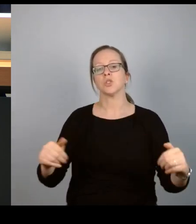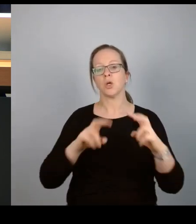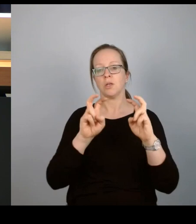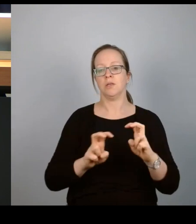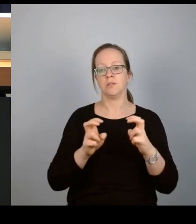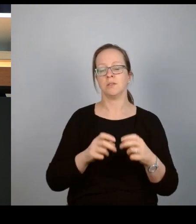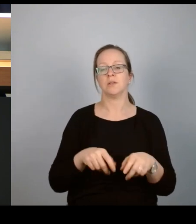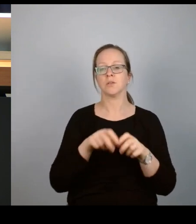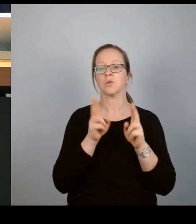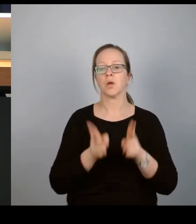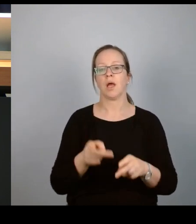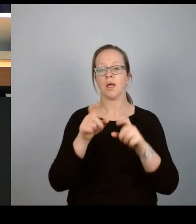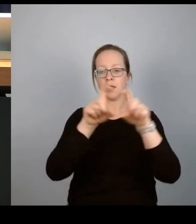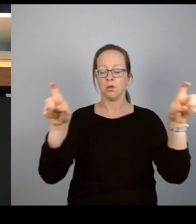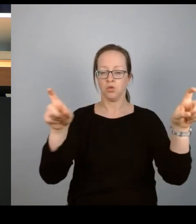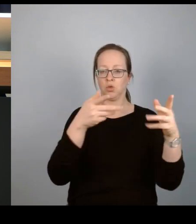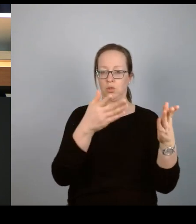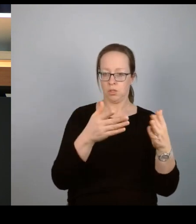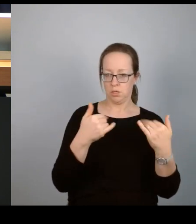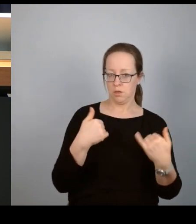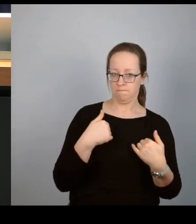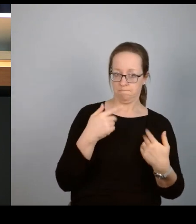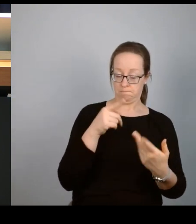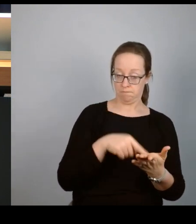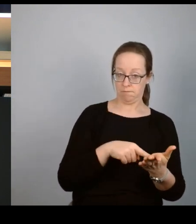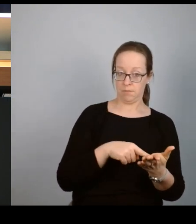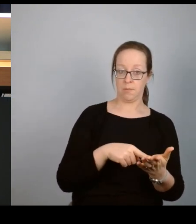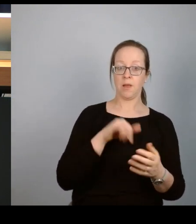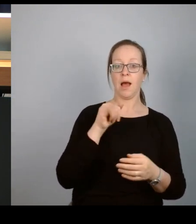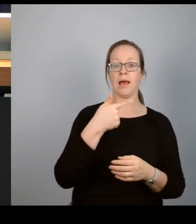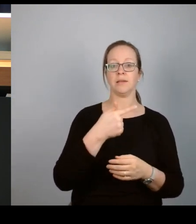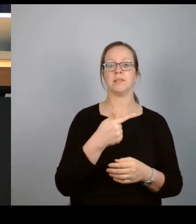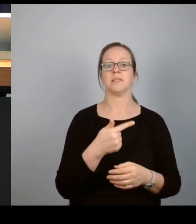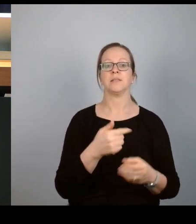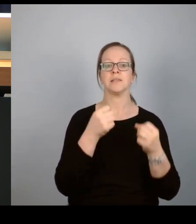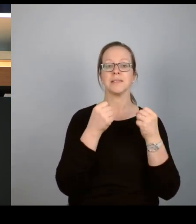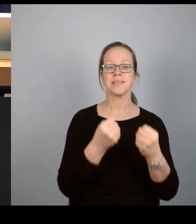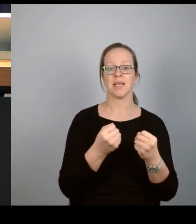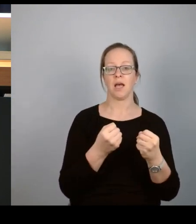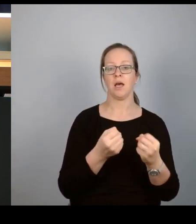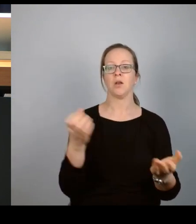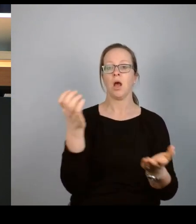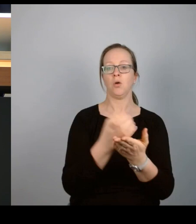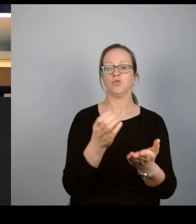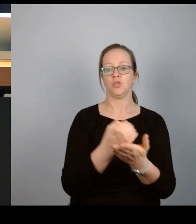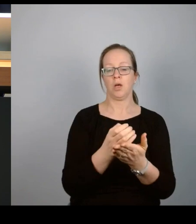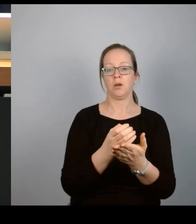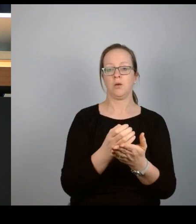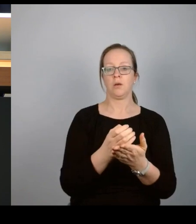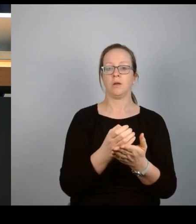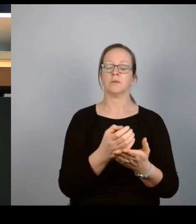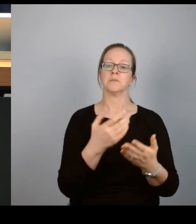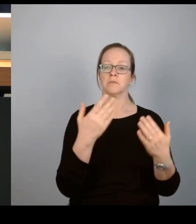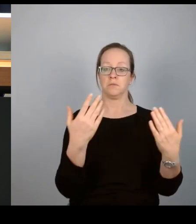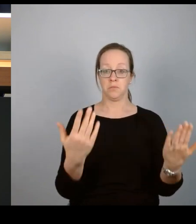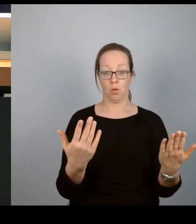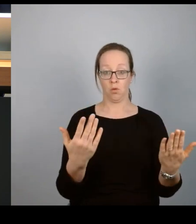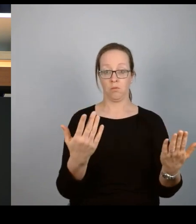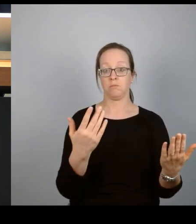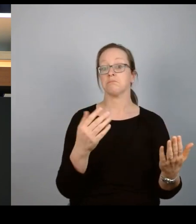tz beiseite lassen, weil die uns gar nicht aufnehmen und dass die Gerichtsbarkeit des Chico-DVGO konform überhaupt gar nicht ihre Daten am Ende